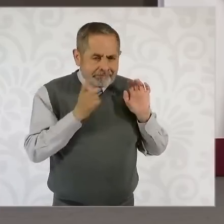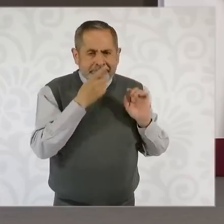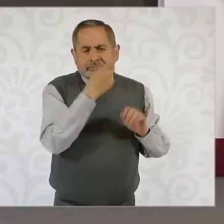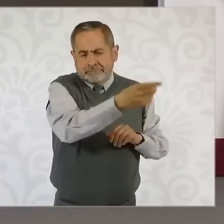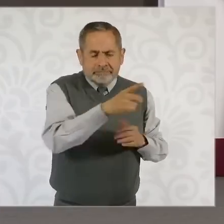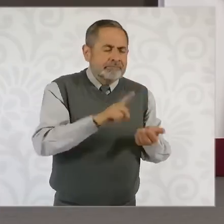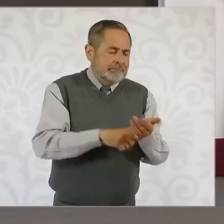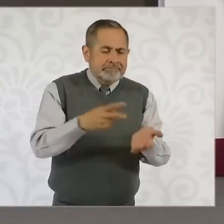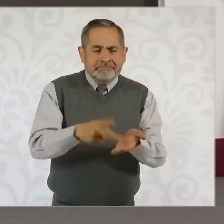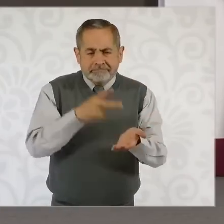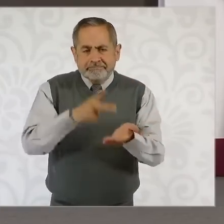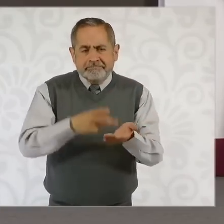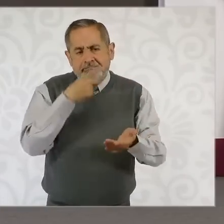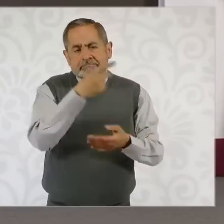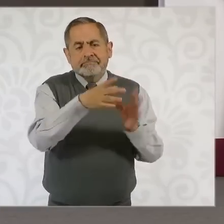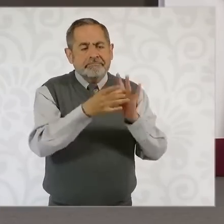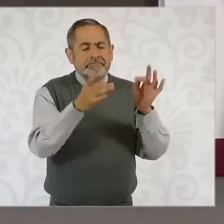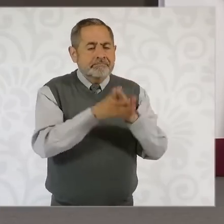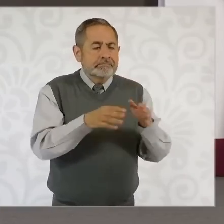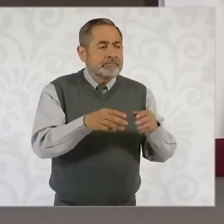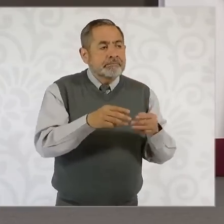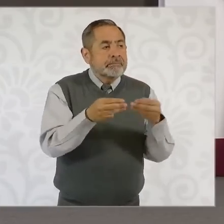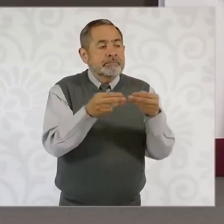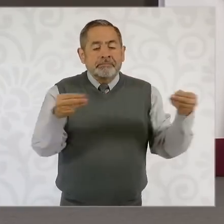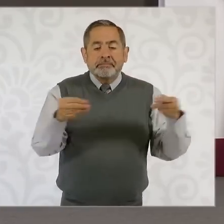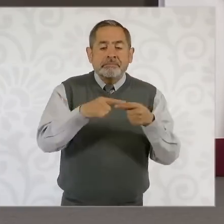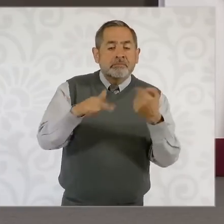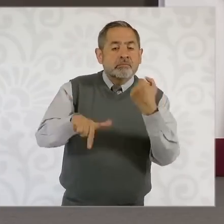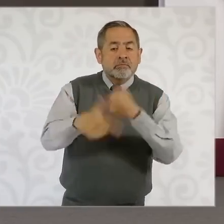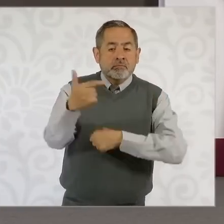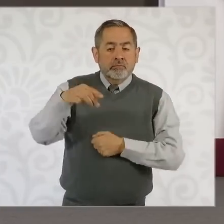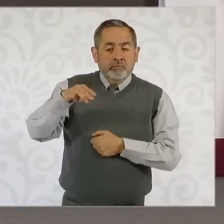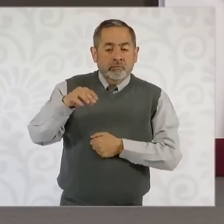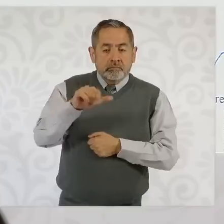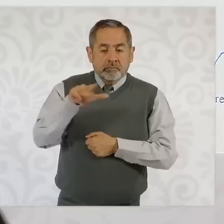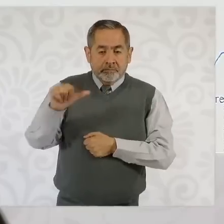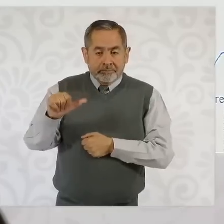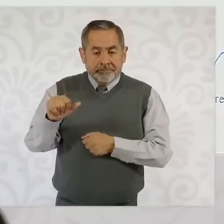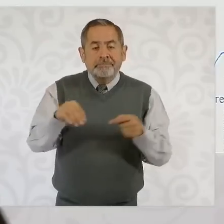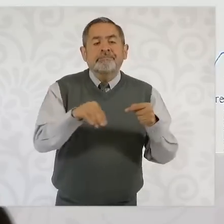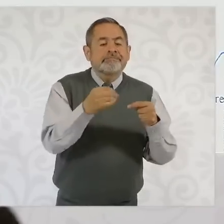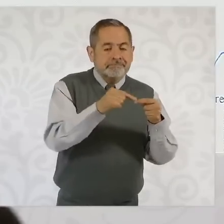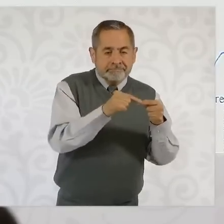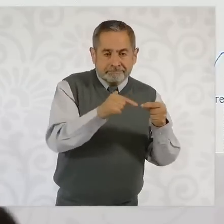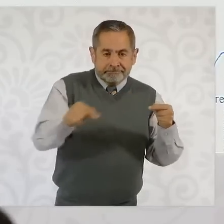estado se extienden a su máximo de 12 millas náuticas a partir de la línea costera por lo